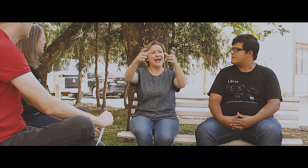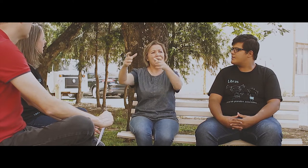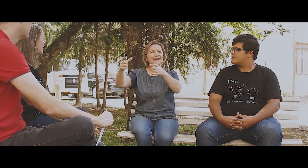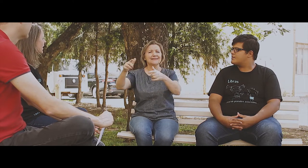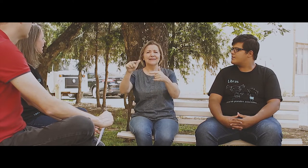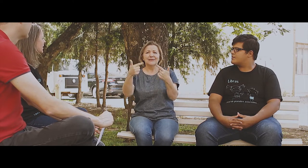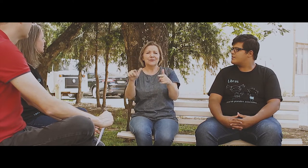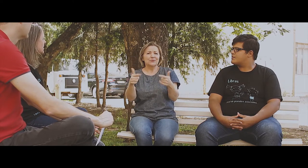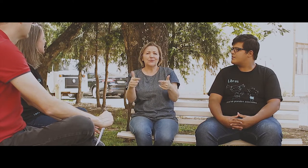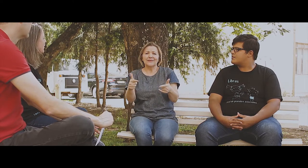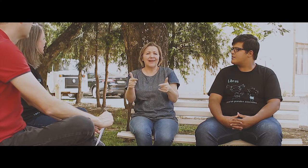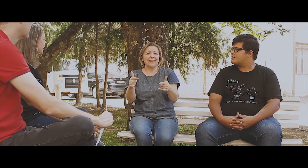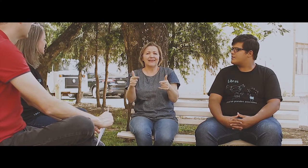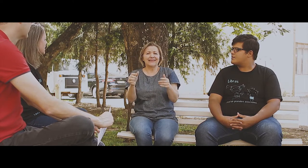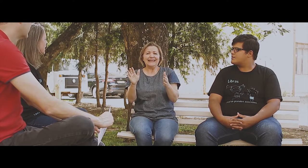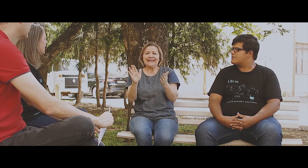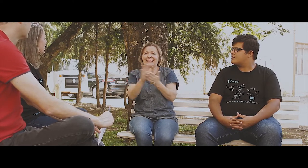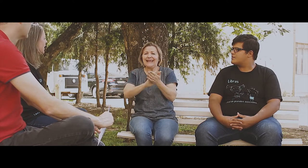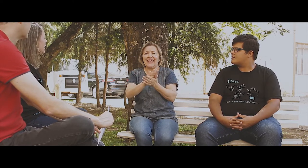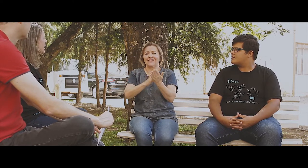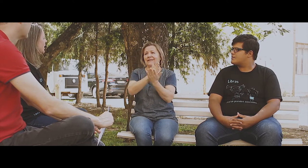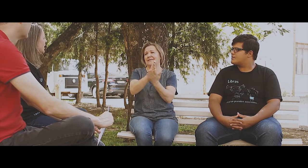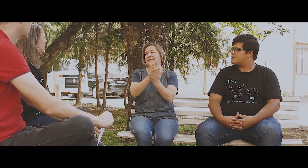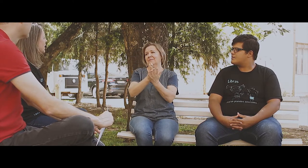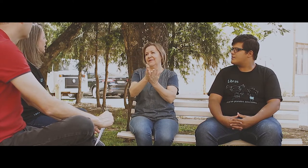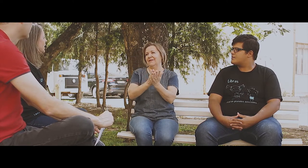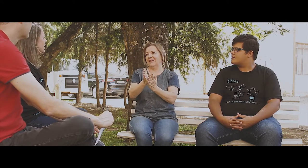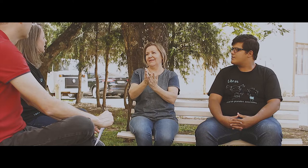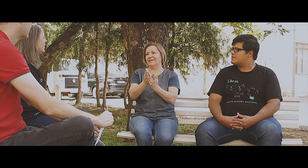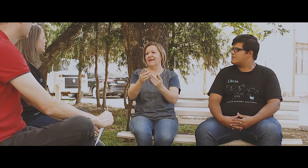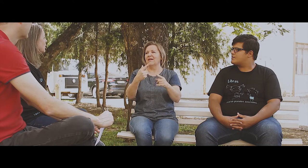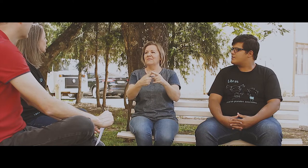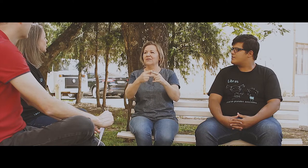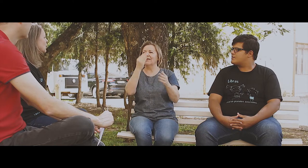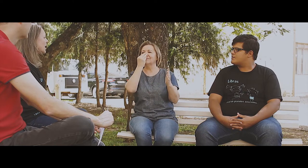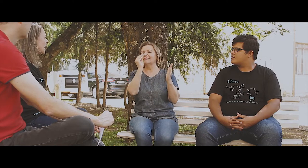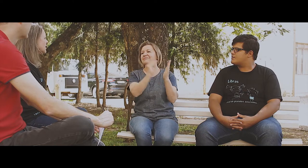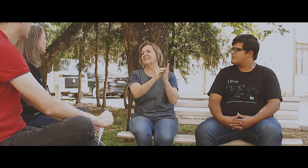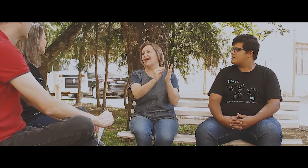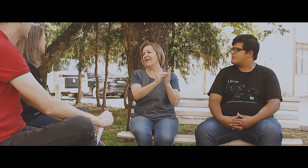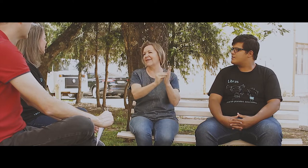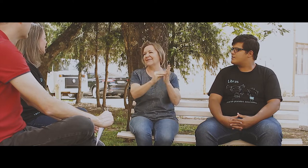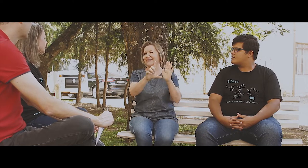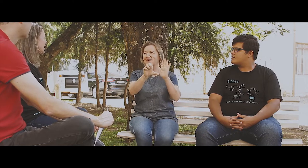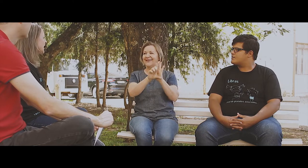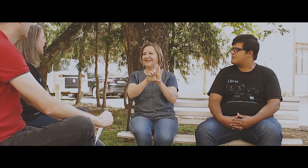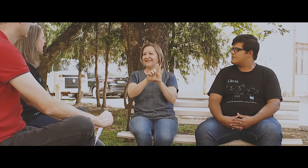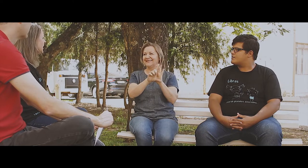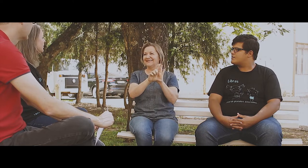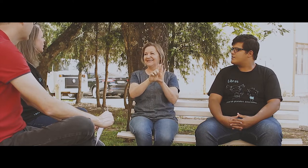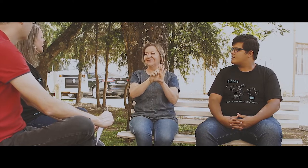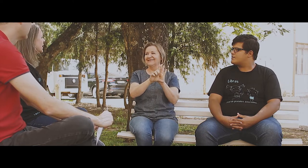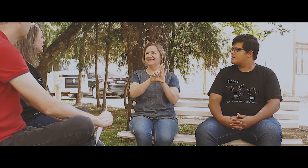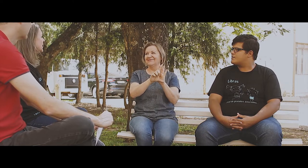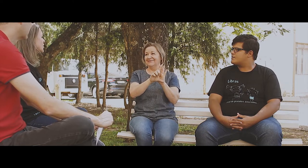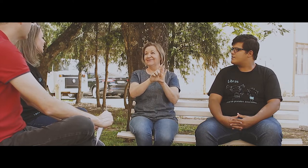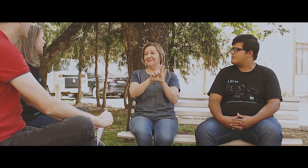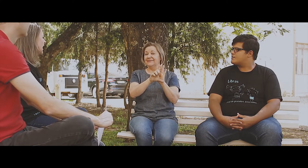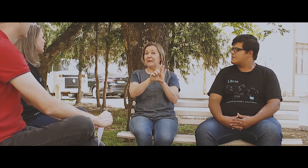específicas. Muitos locais não temos acessibilidade porque deixam de lado a